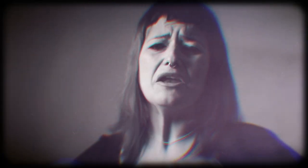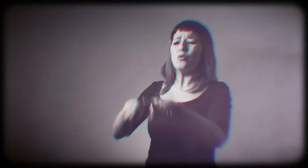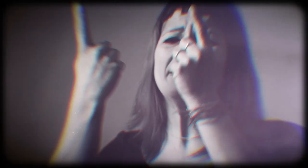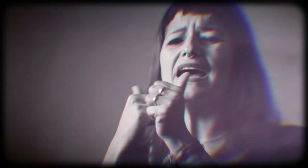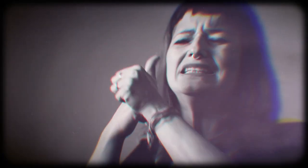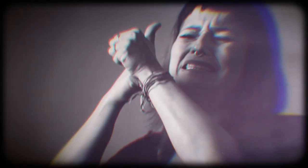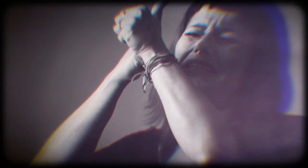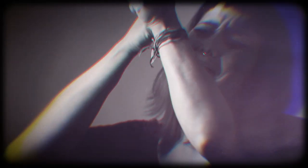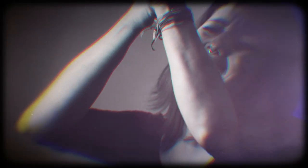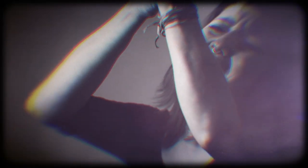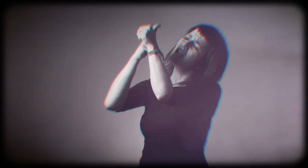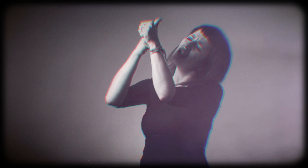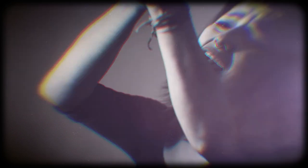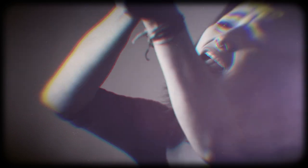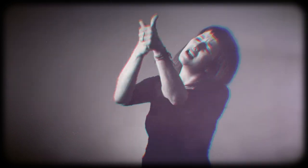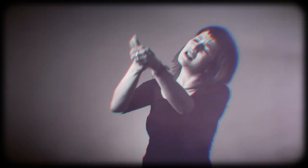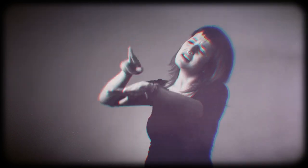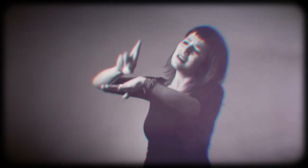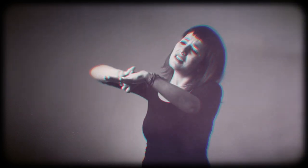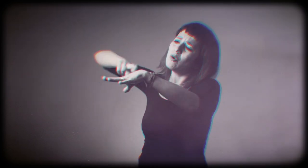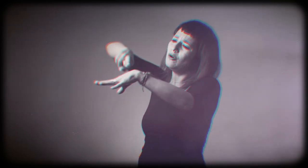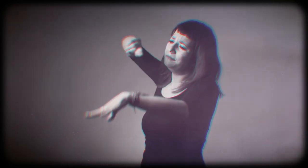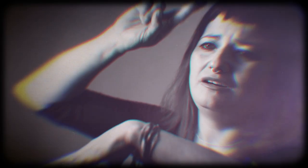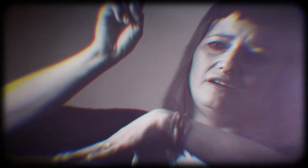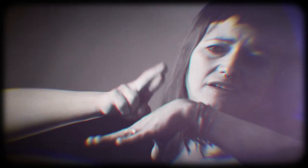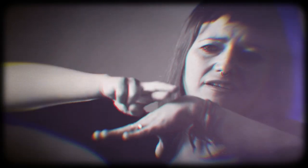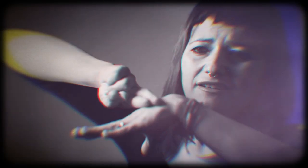igual da si llevas el ritmo